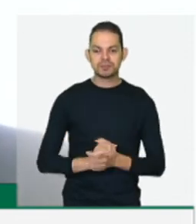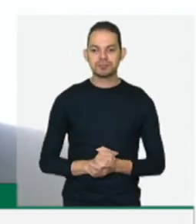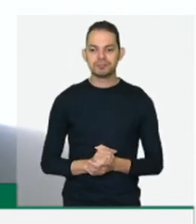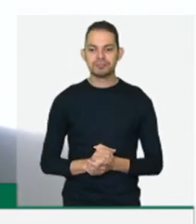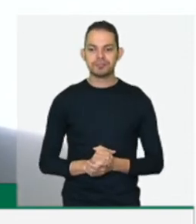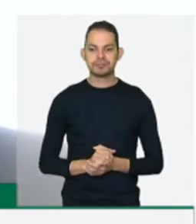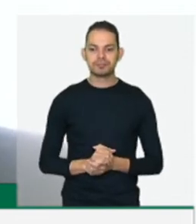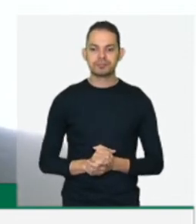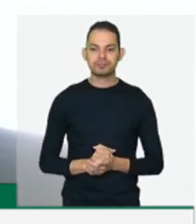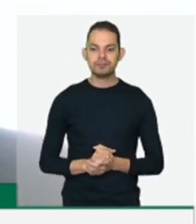PRESIDENTE, POR GENTILEZA. OBRIGADA. E NESSE MOMENTO, EU